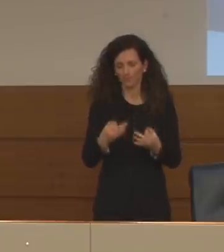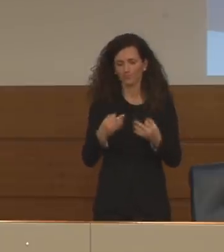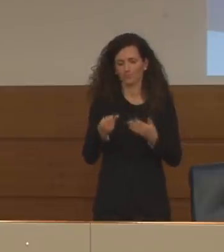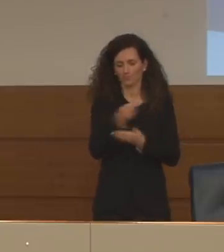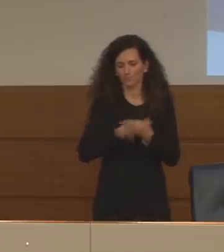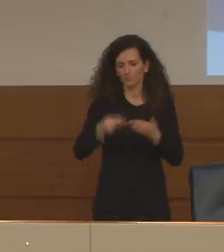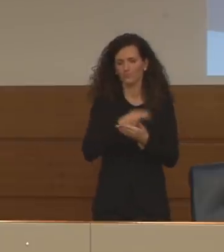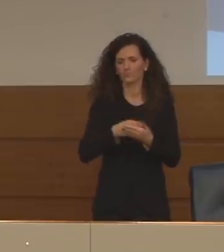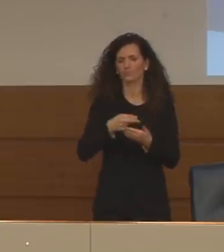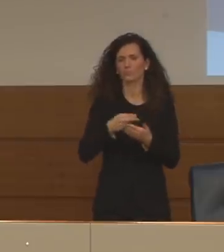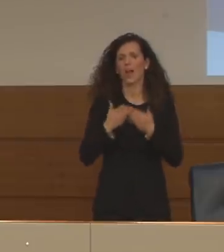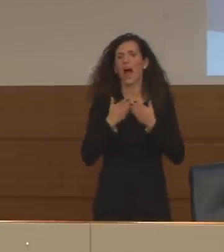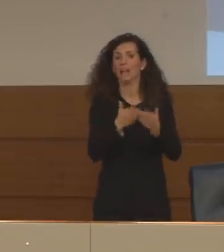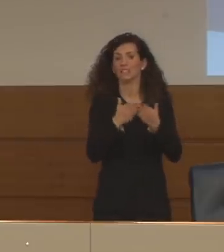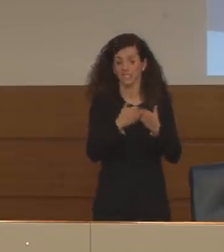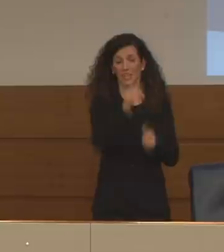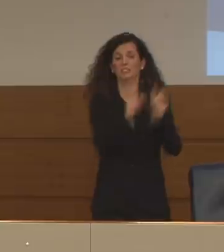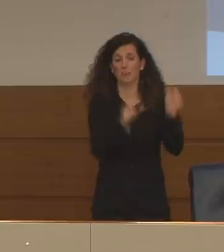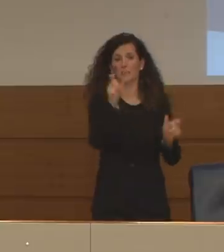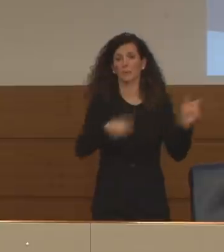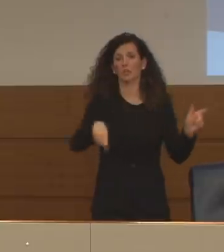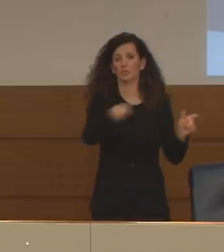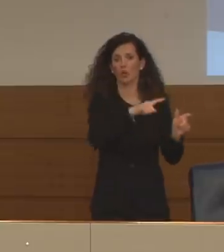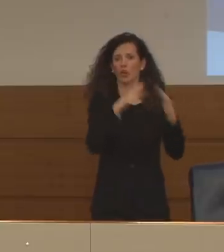anche di queste persone.